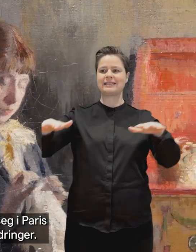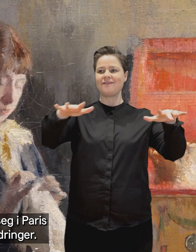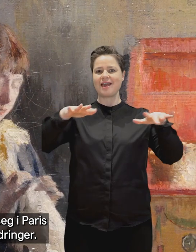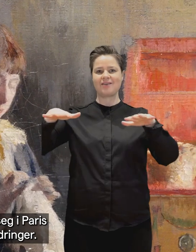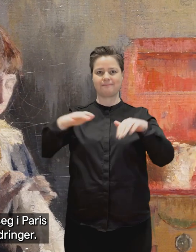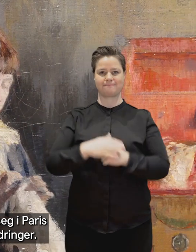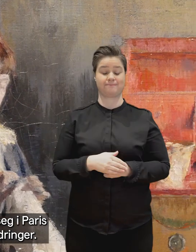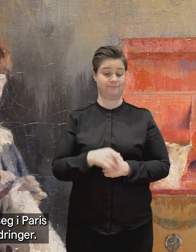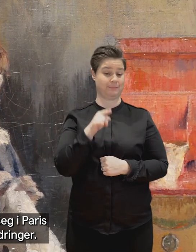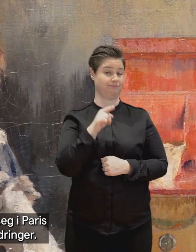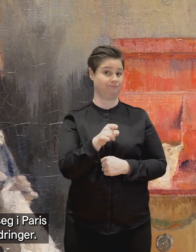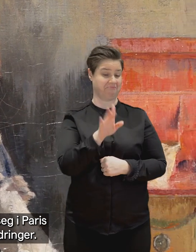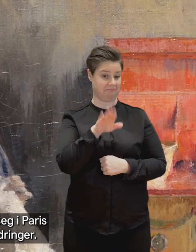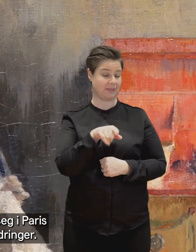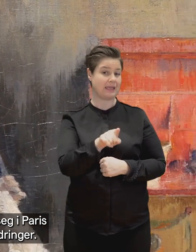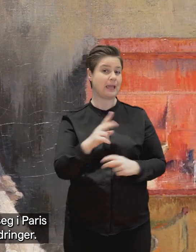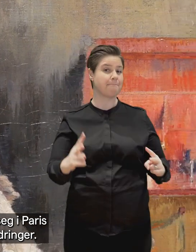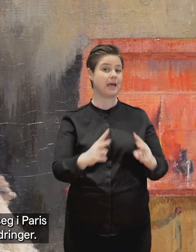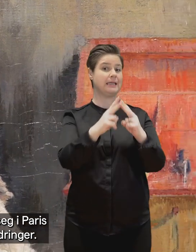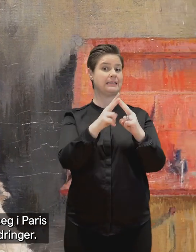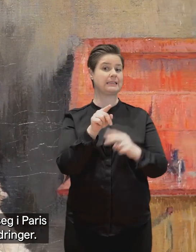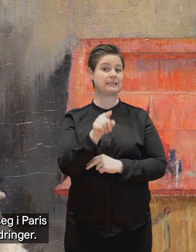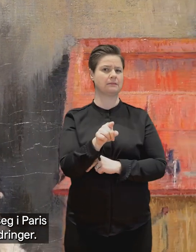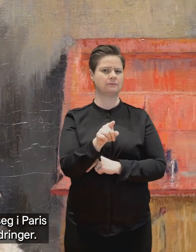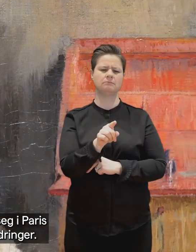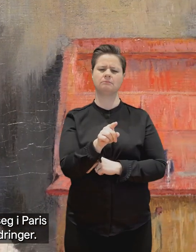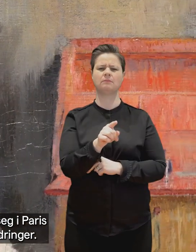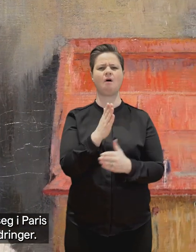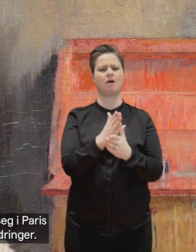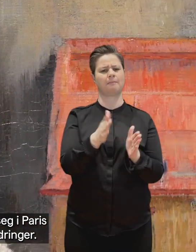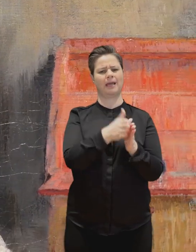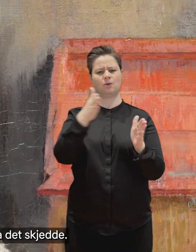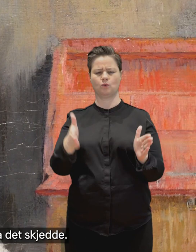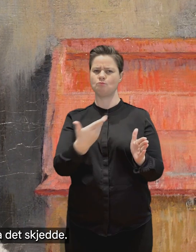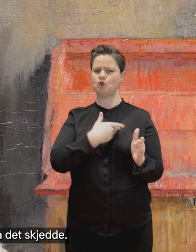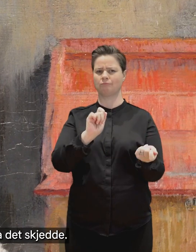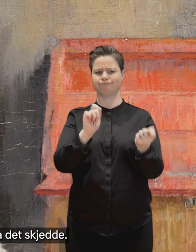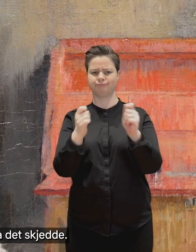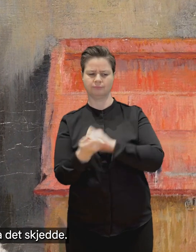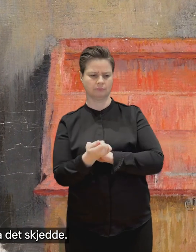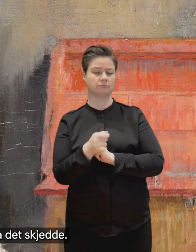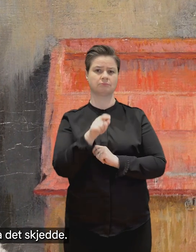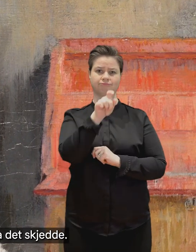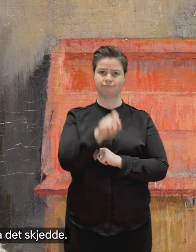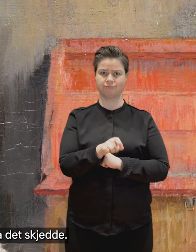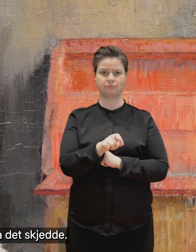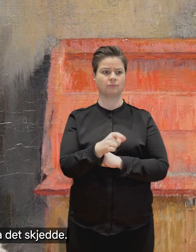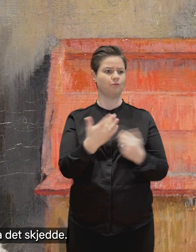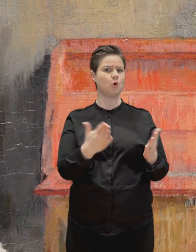Harriet Backer befant seg i Paris i en tid med store endringer. Hun var der det skjedde, da det skjedde.